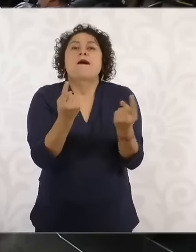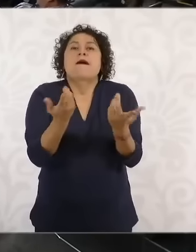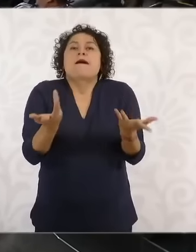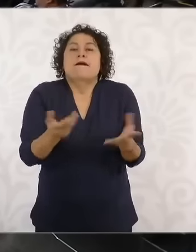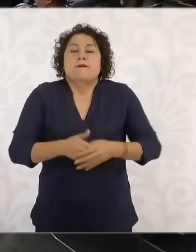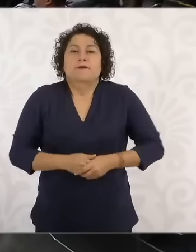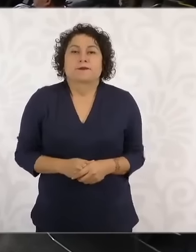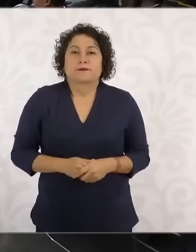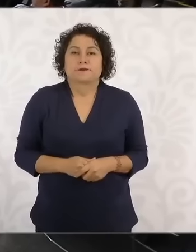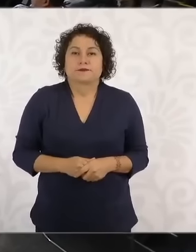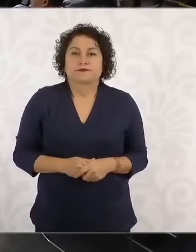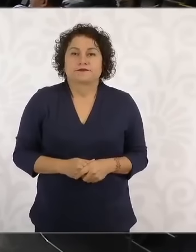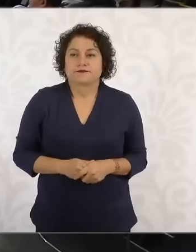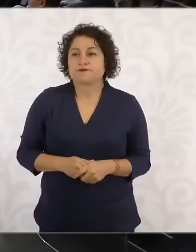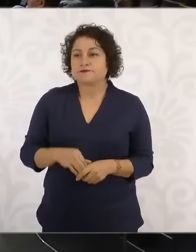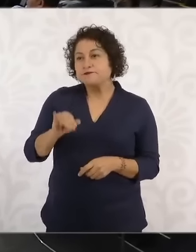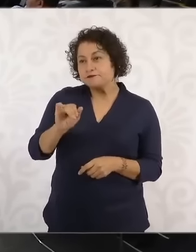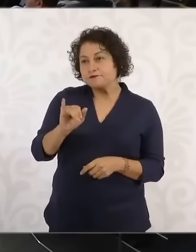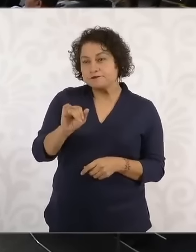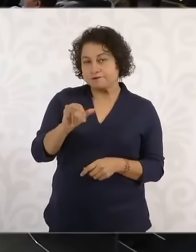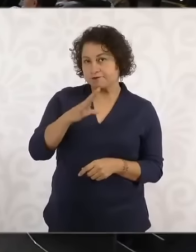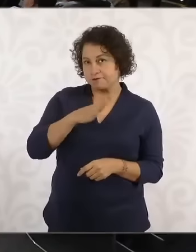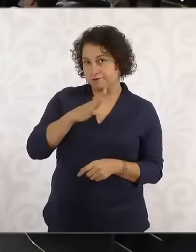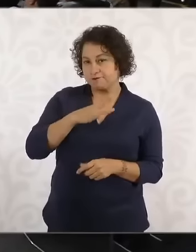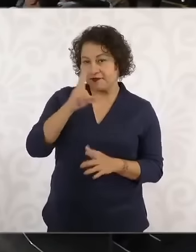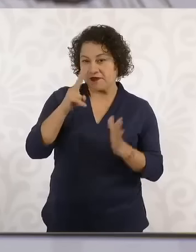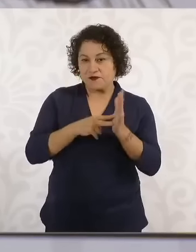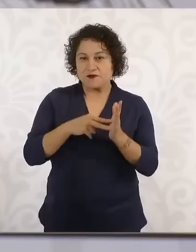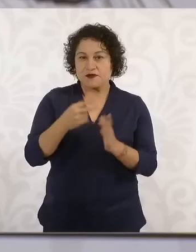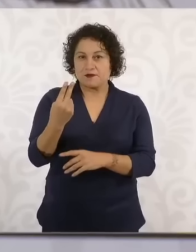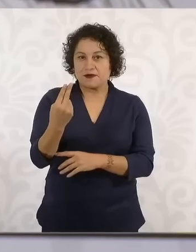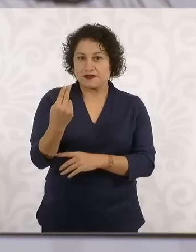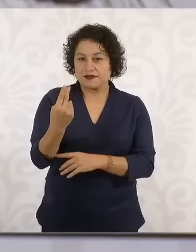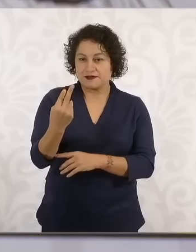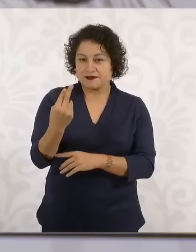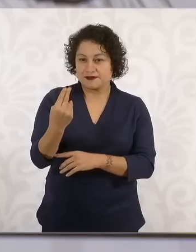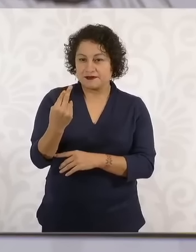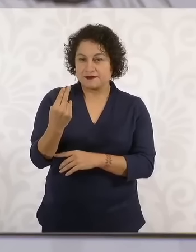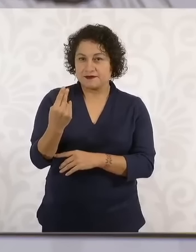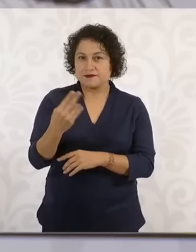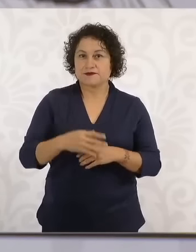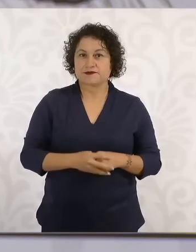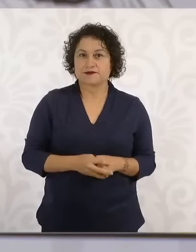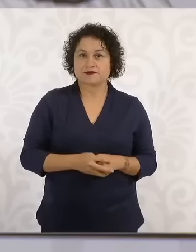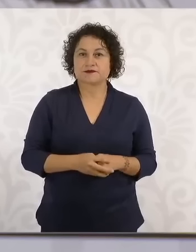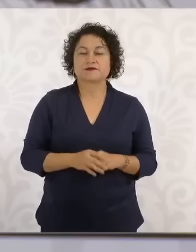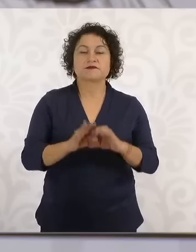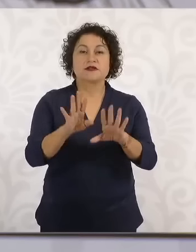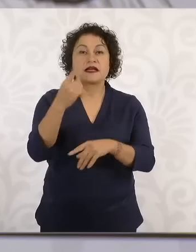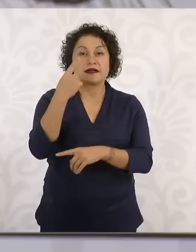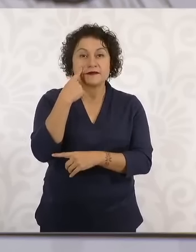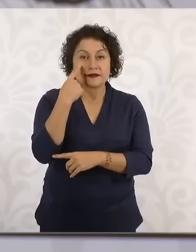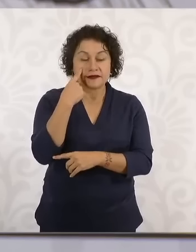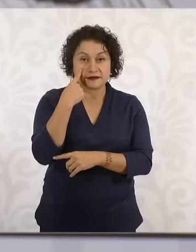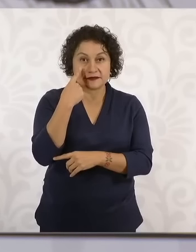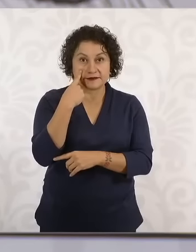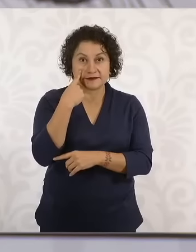Sí, se queda el del 25. No ha habido acuerdo en el Congreso de Nuevo León eh para la aprobación